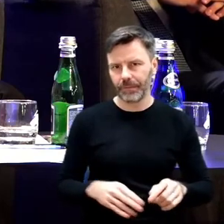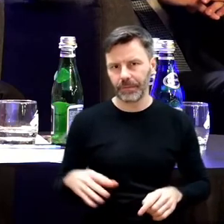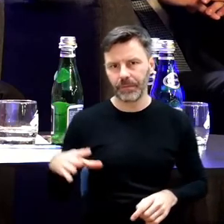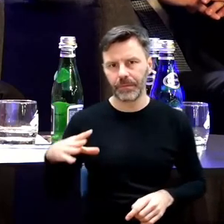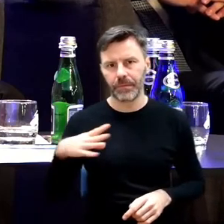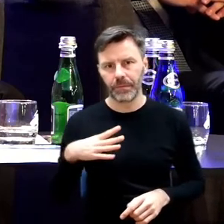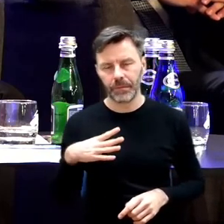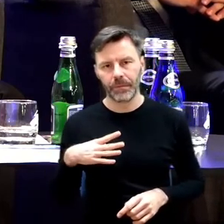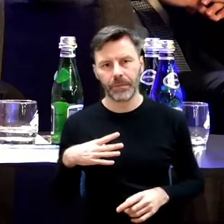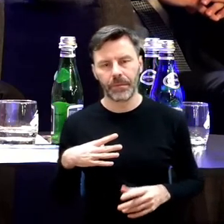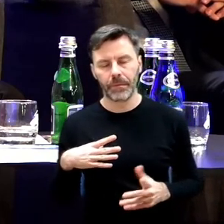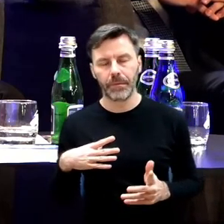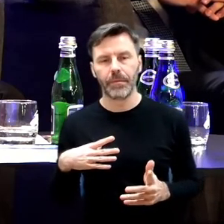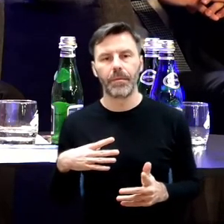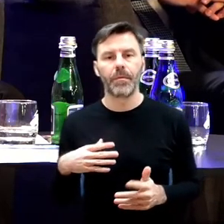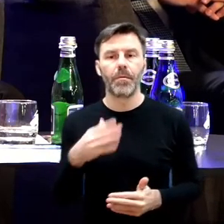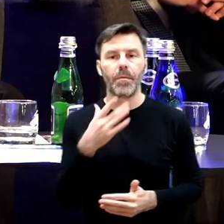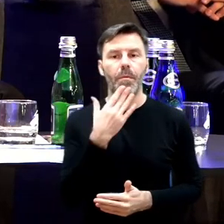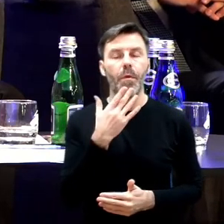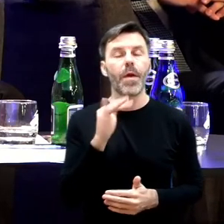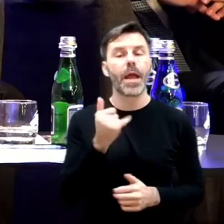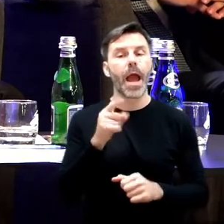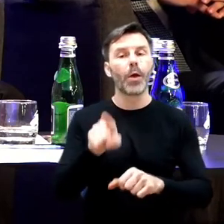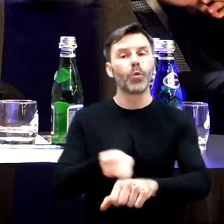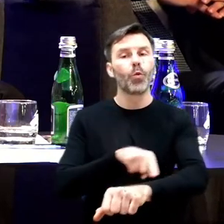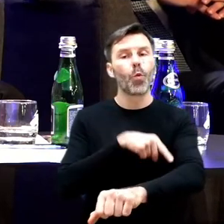W jaki sposób te budynki są budowane?